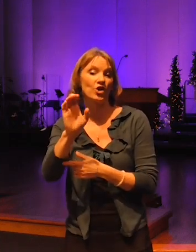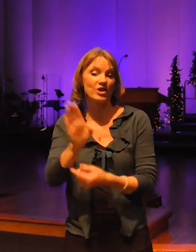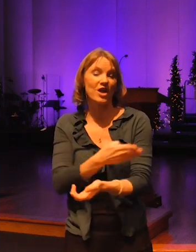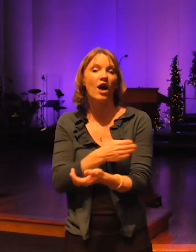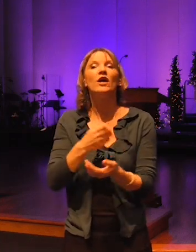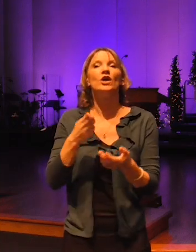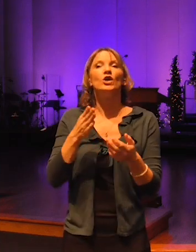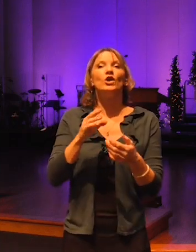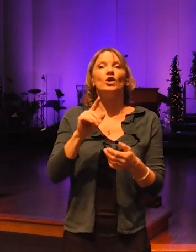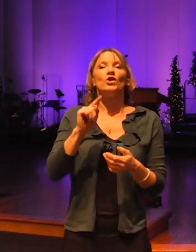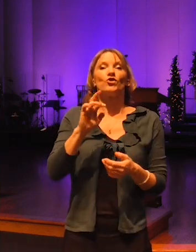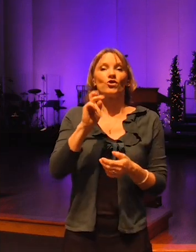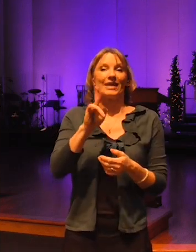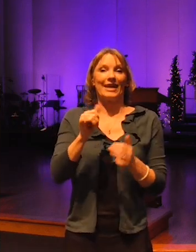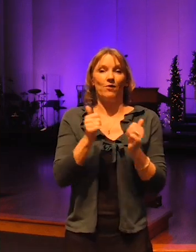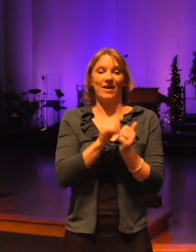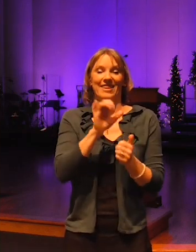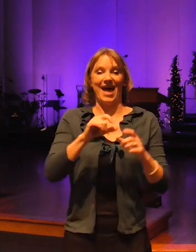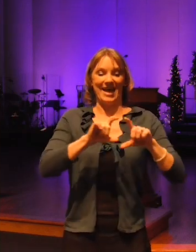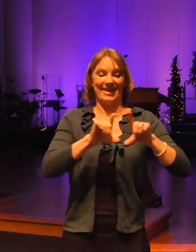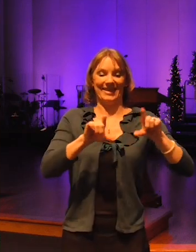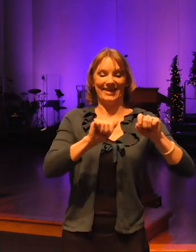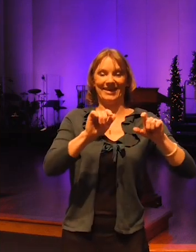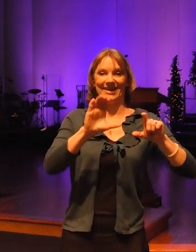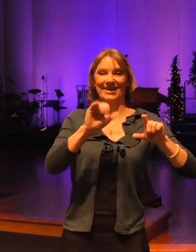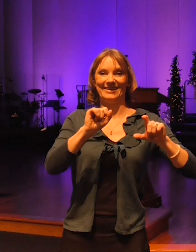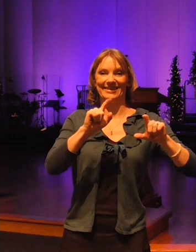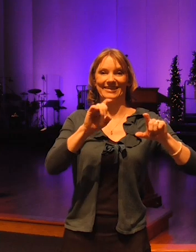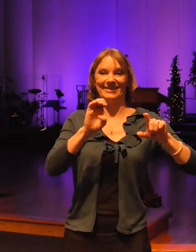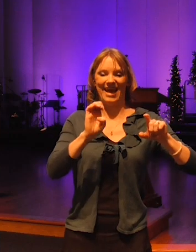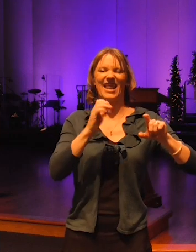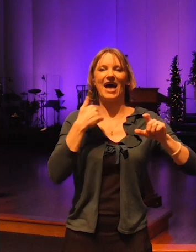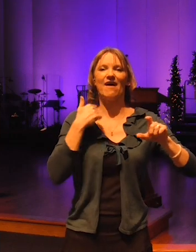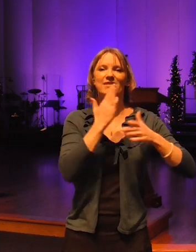este um U, este poco de Silence para que terminaras una canción y, a veces. Quedaban dos minutos